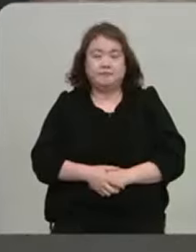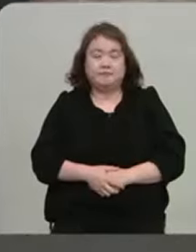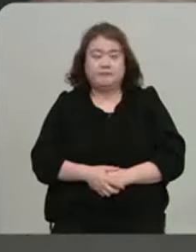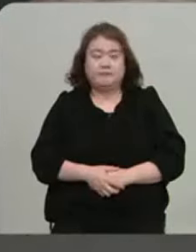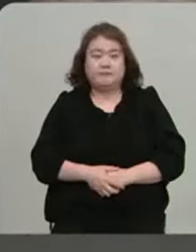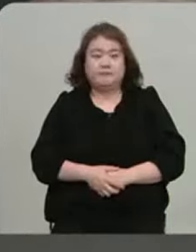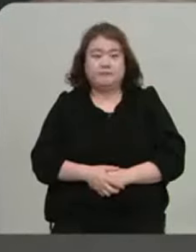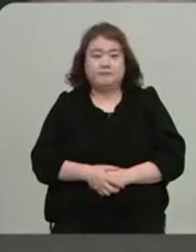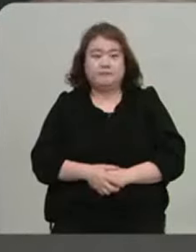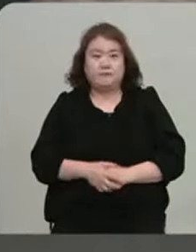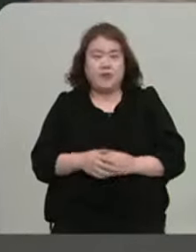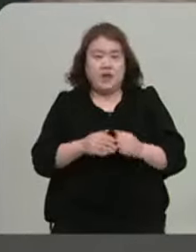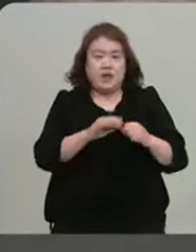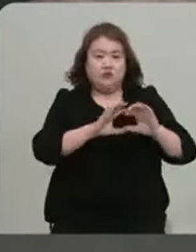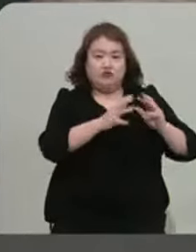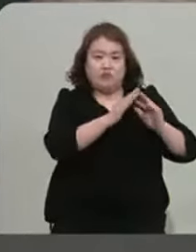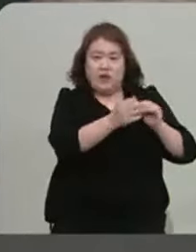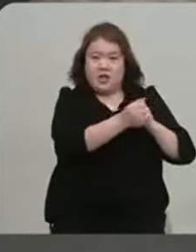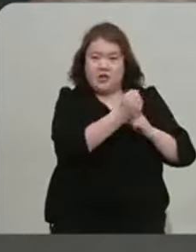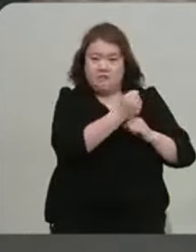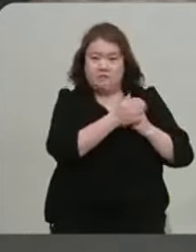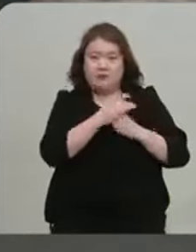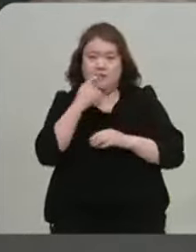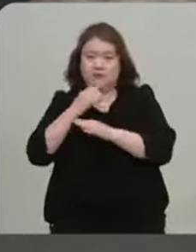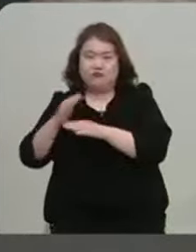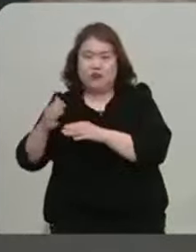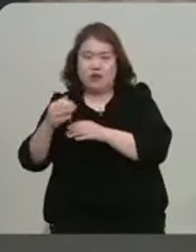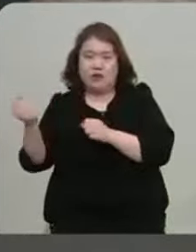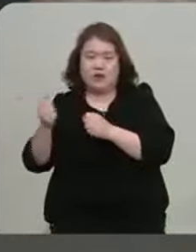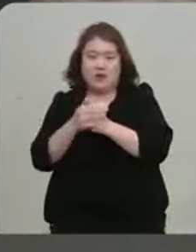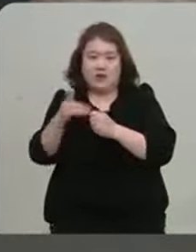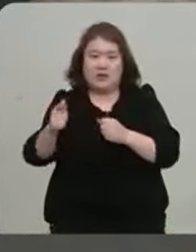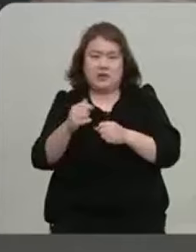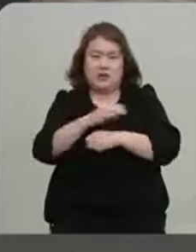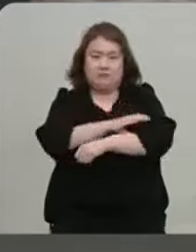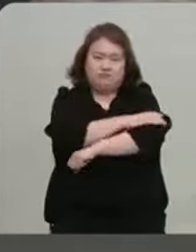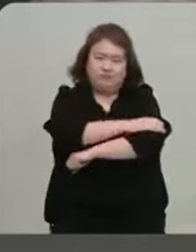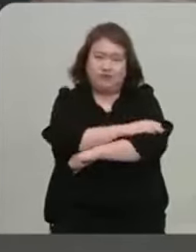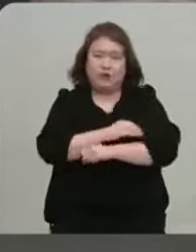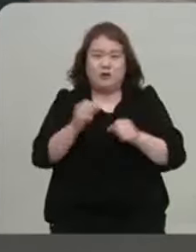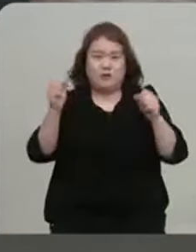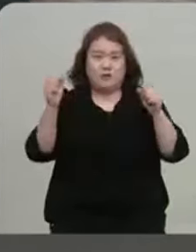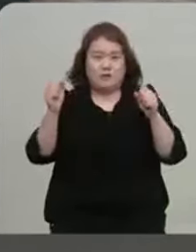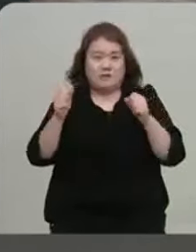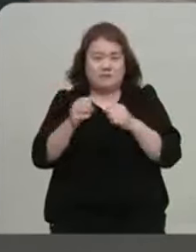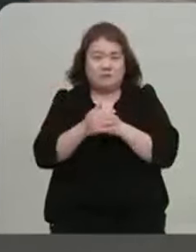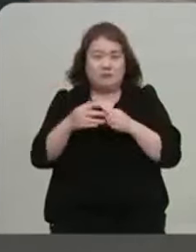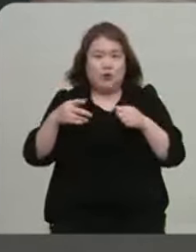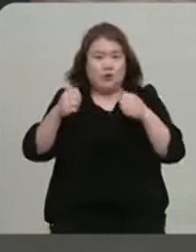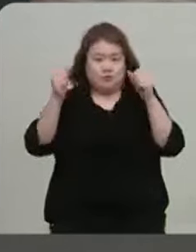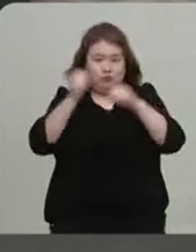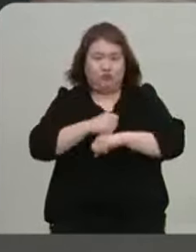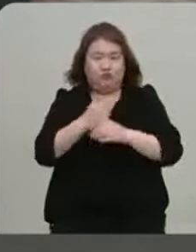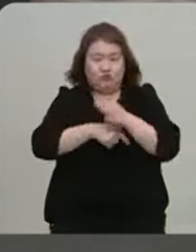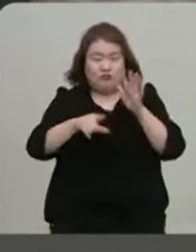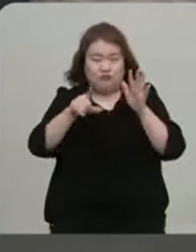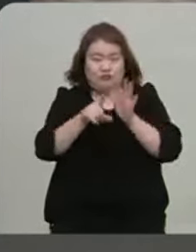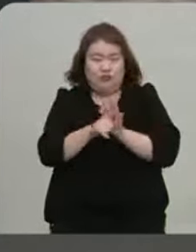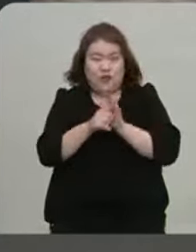기득권 양당 구도를 깨겠다며 나선 이른바 제3지대 정치 세력들이 ' 개혁신당'으로 합당을 선언했죠 .